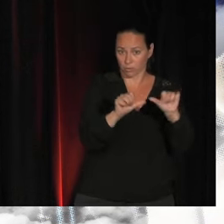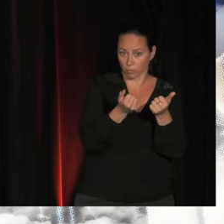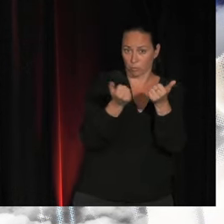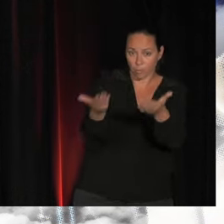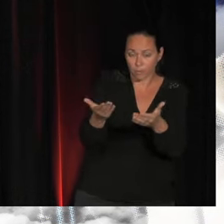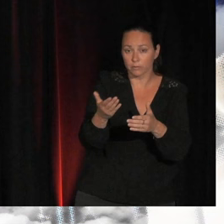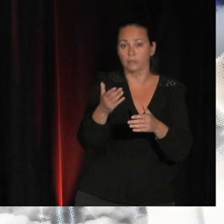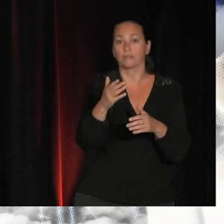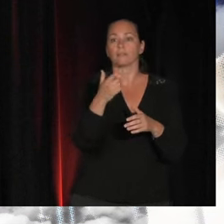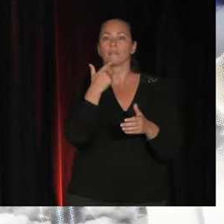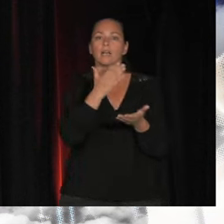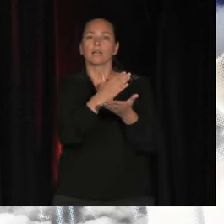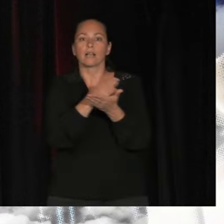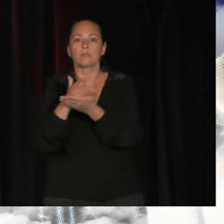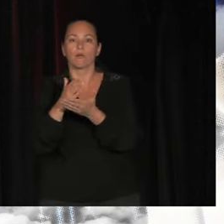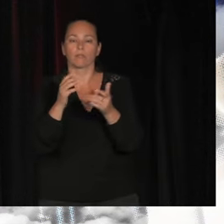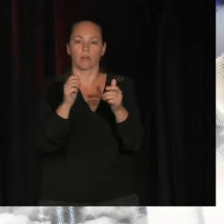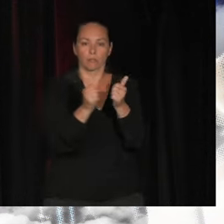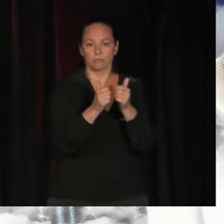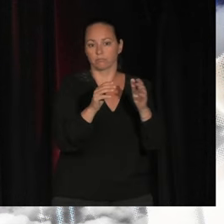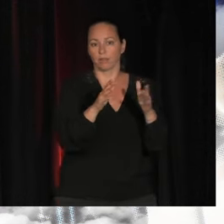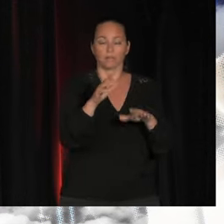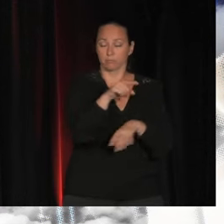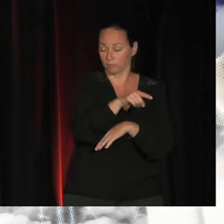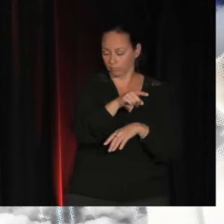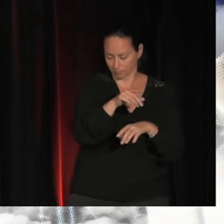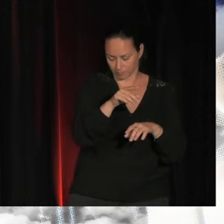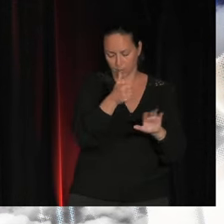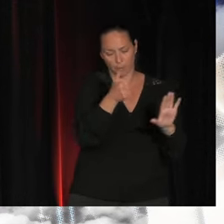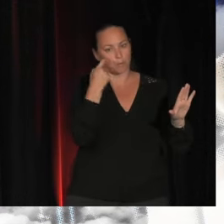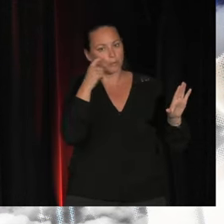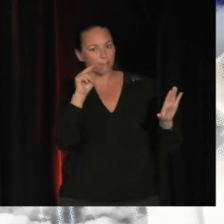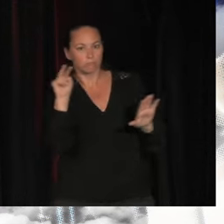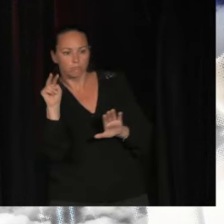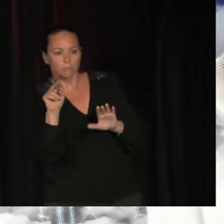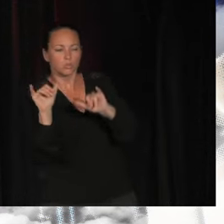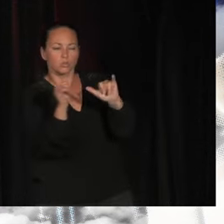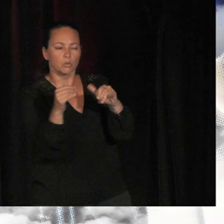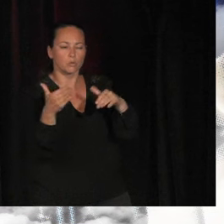Il y a quelque chose, c'est tout à leur honneur, mais ils ont observé un petit peu comment le jeu se jouait pour adapter